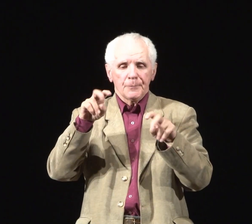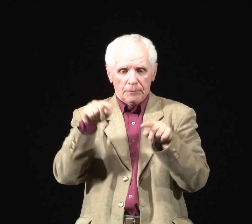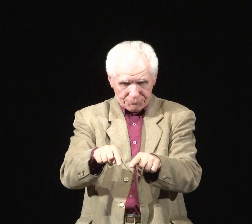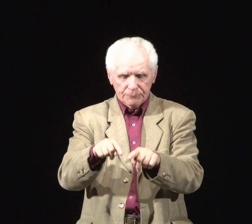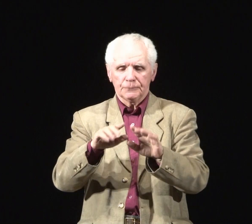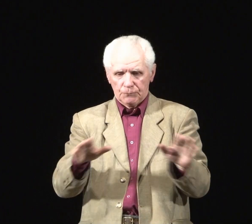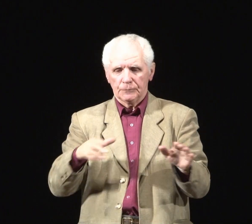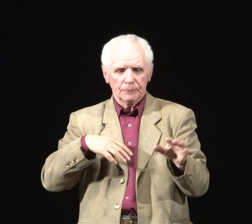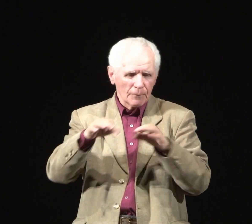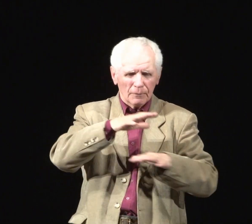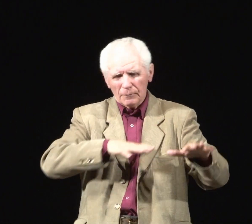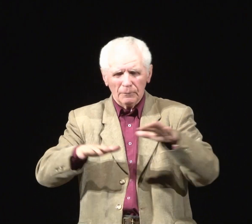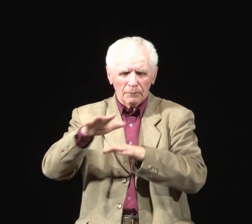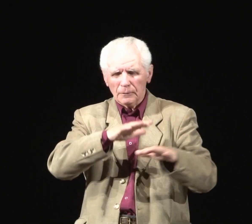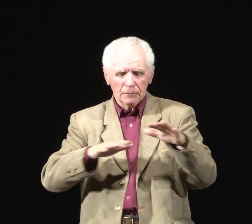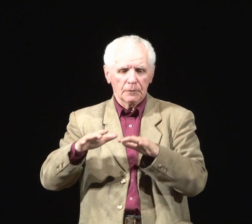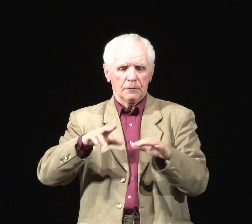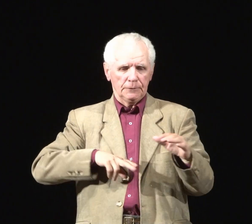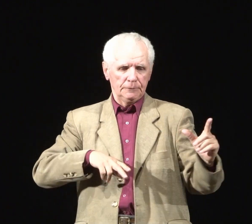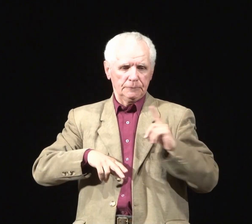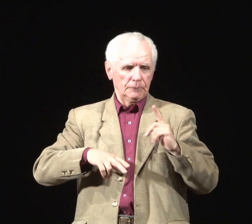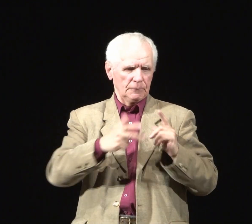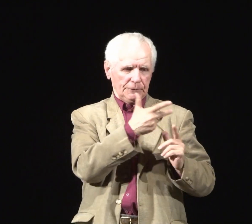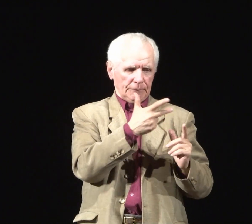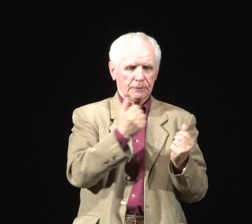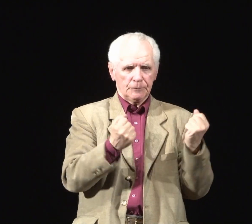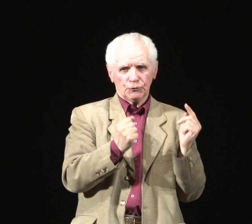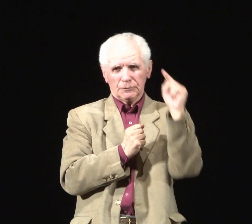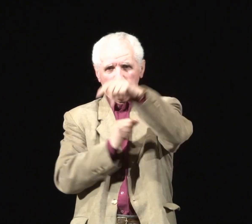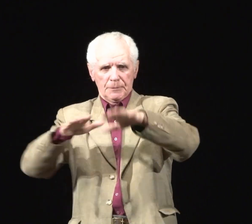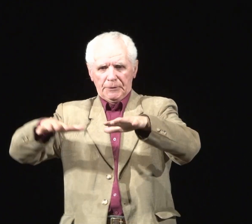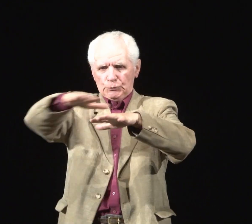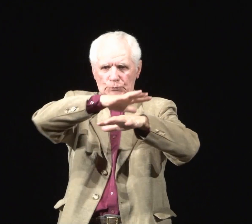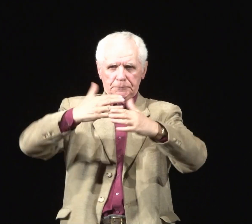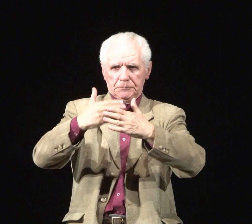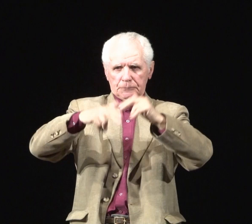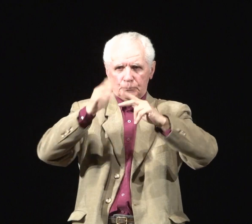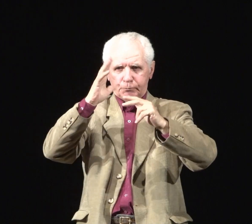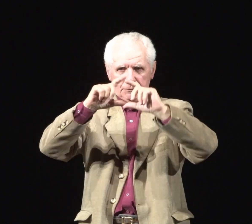Начали разрабатывать проект. Я с директором и водителем поехали на место, где предполагалось построить здание